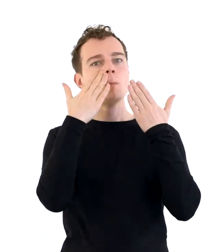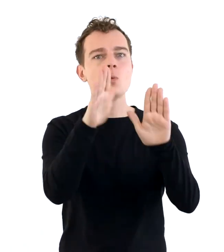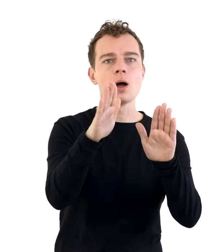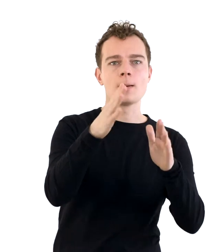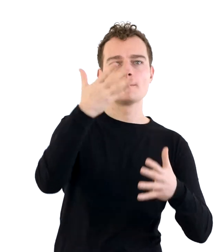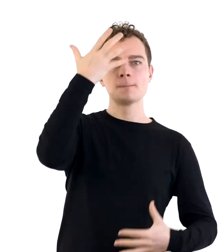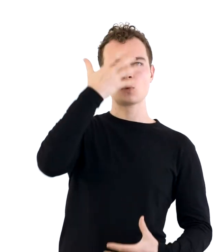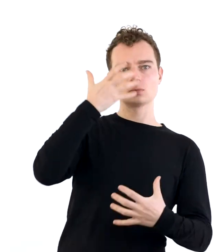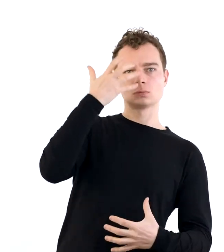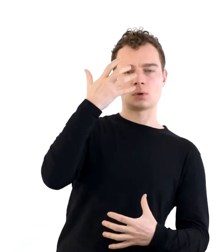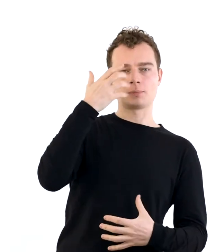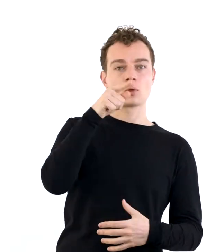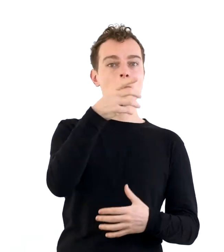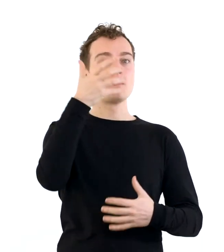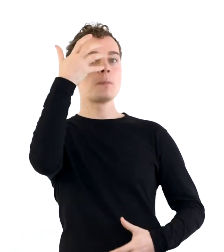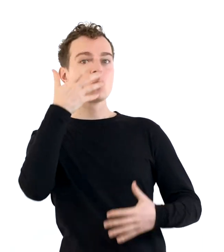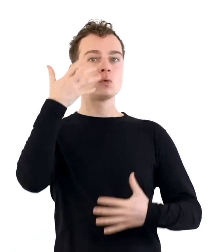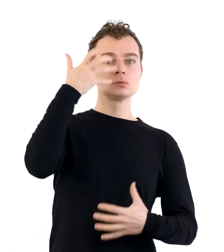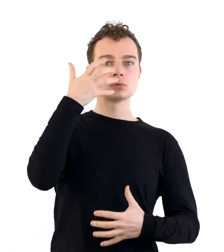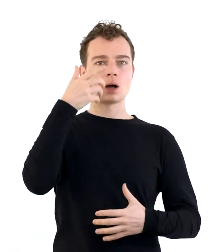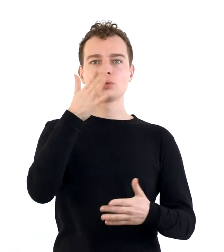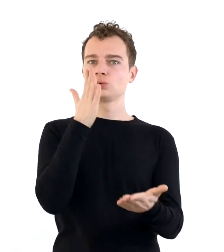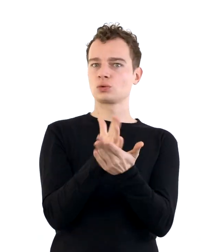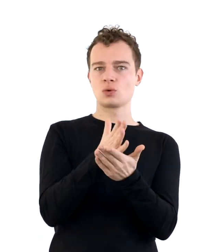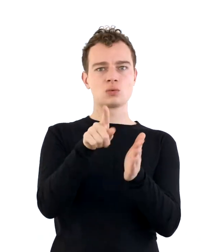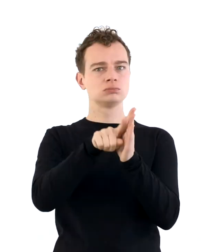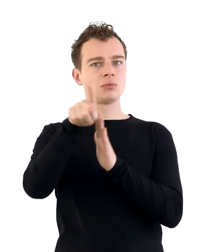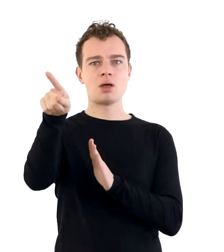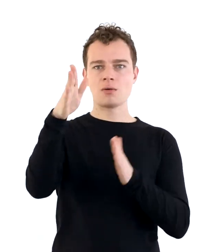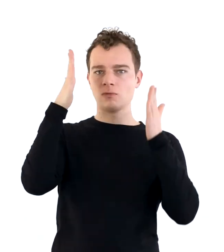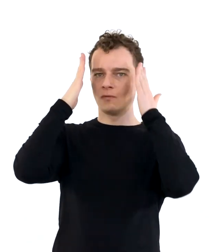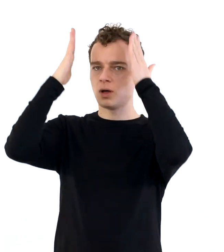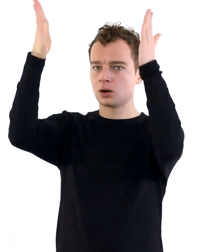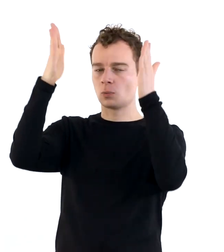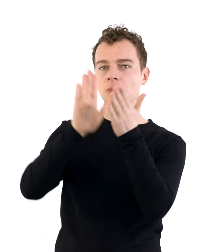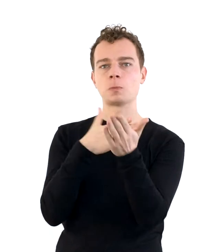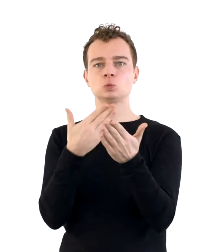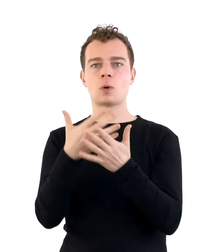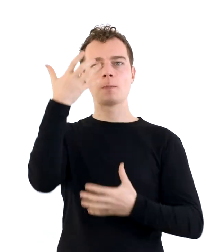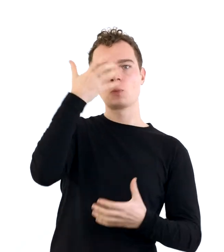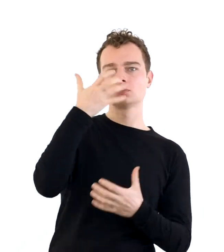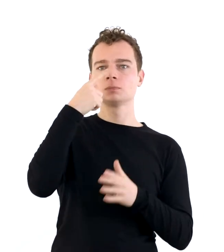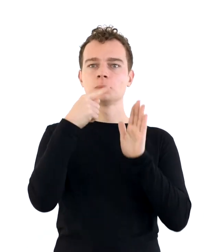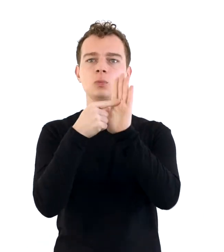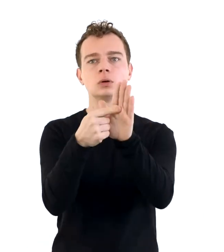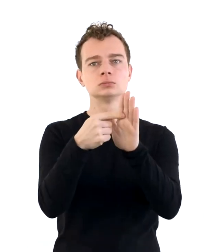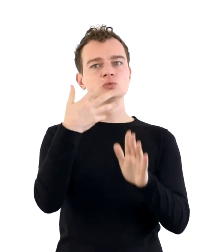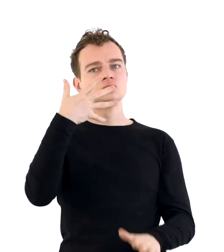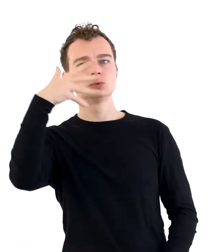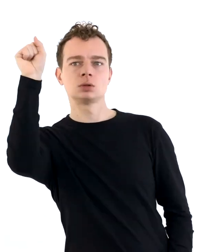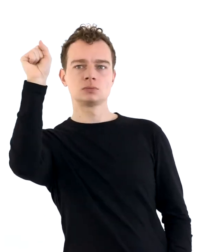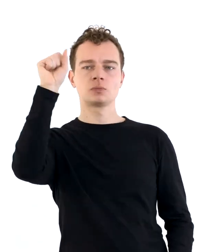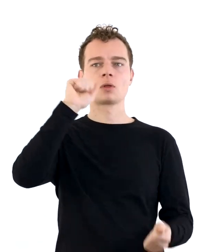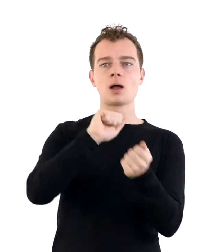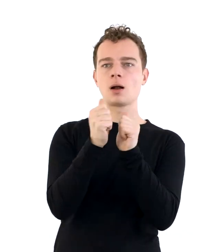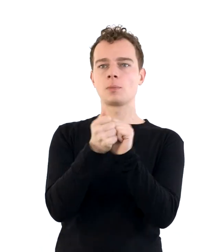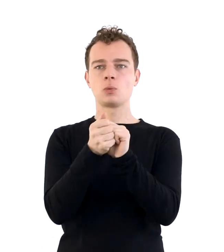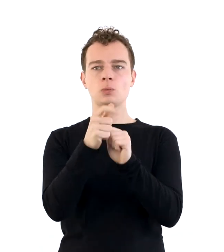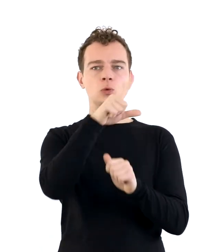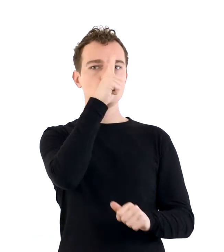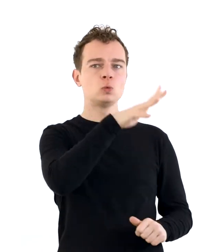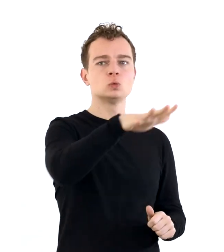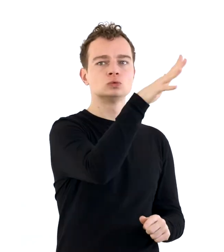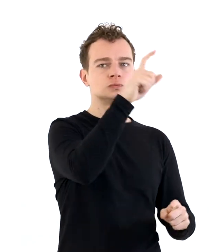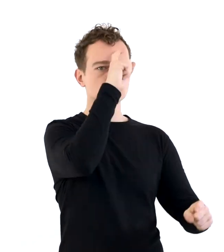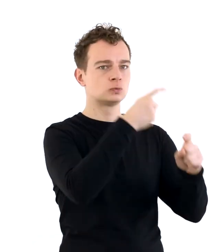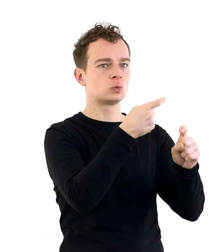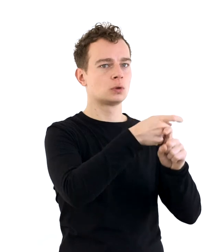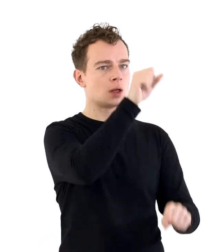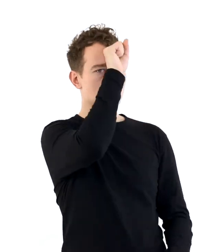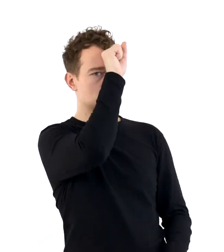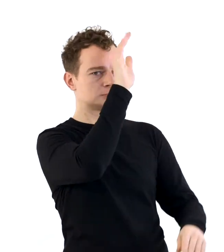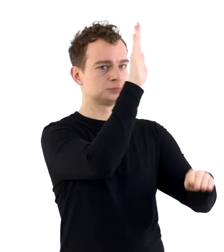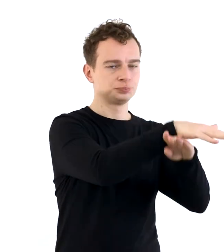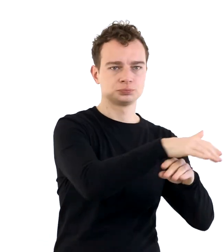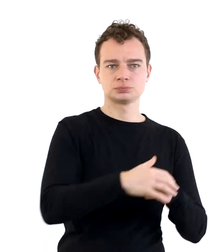w pozach zarezerwowanych dla faraonów, np. zwyciężającą lub upokarzającą wrogów Egiptu.